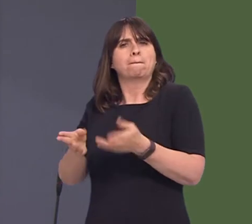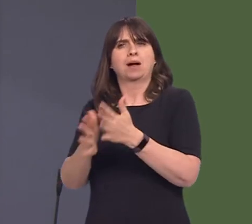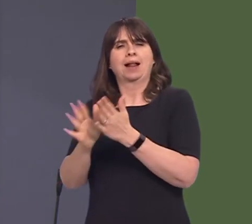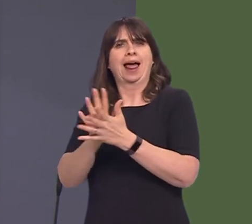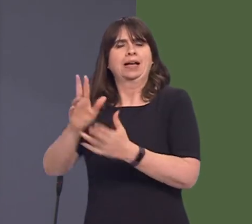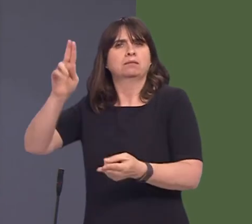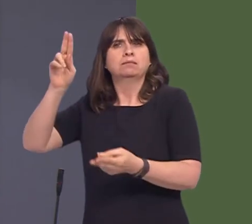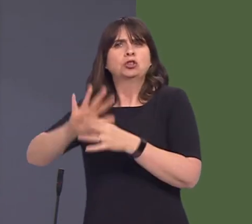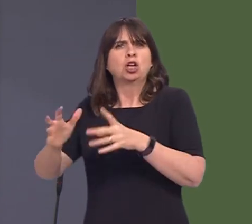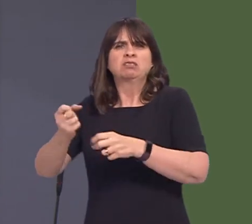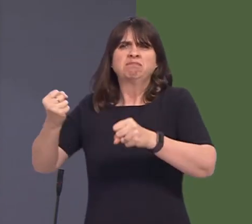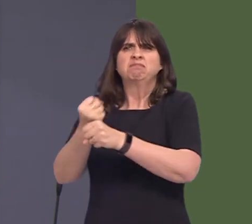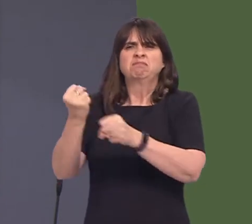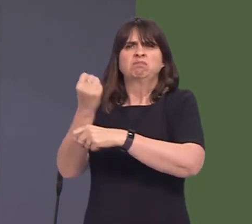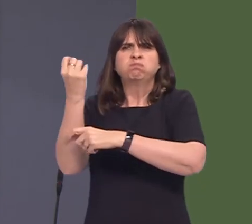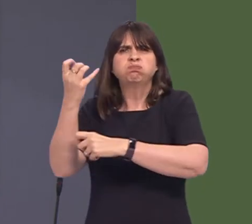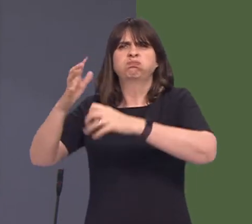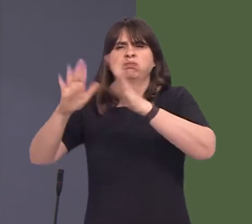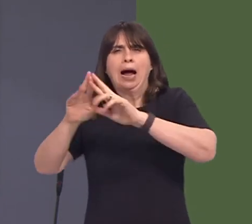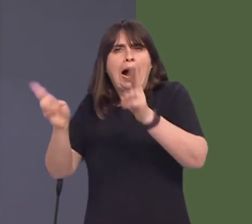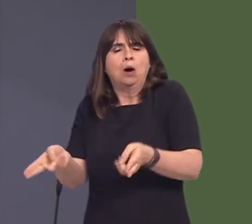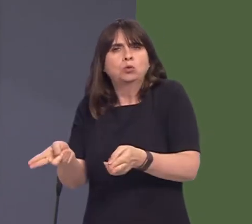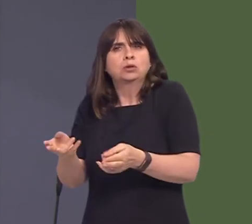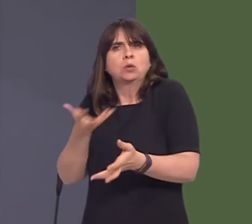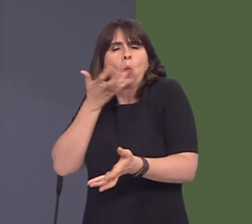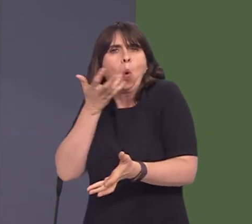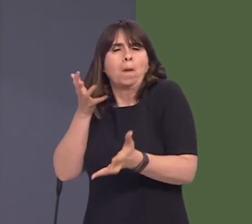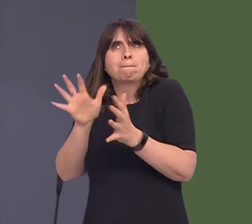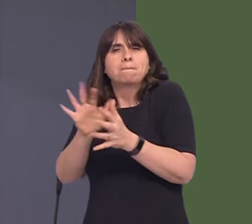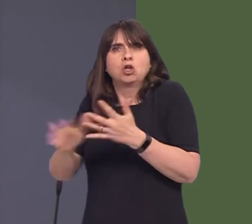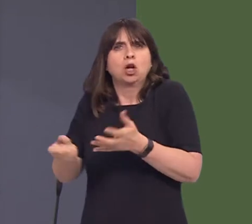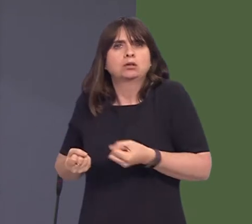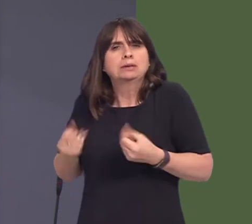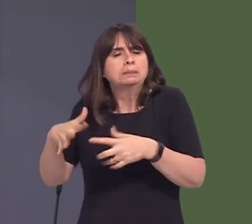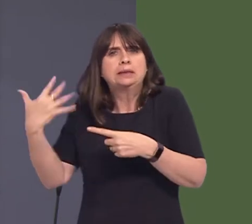A oes modd i chi edrych i mewn i hyn fel Llywodraeth er mwyn sicrhau y byddai cynlluniau o'r fath